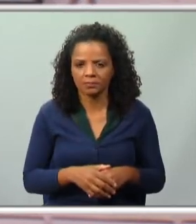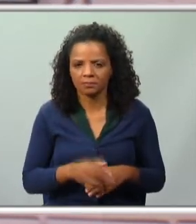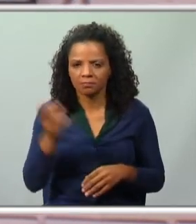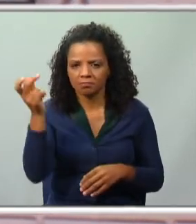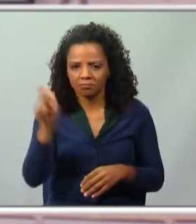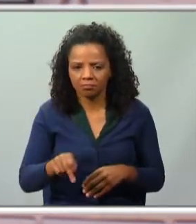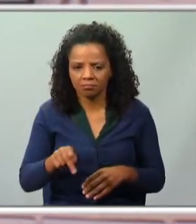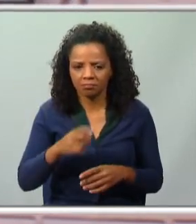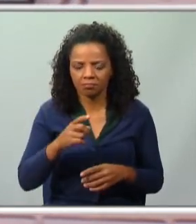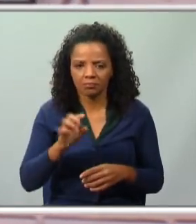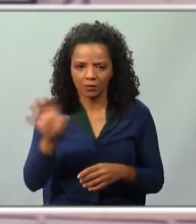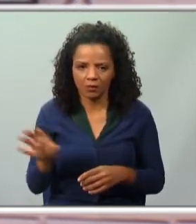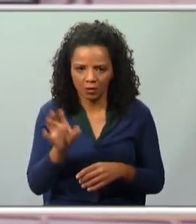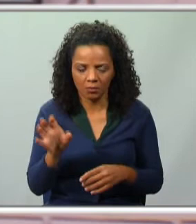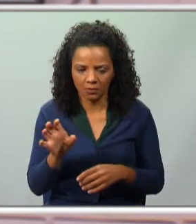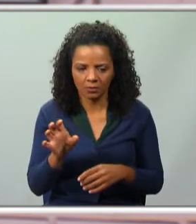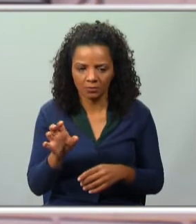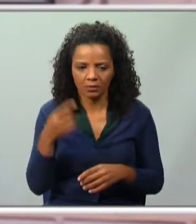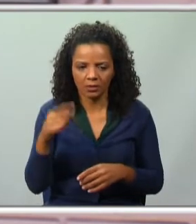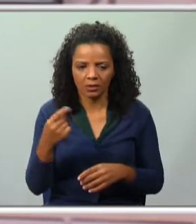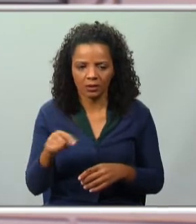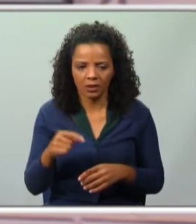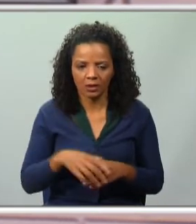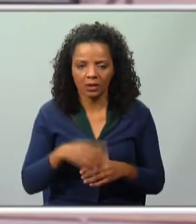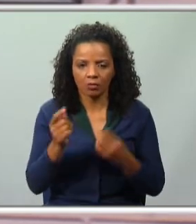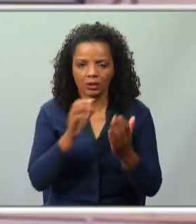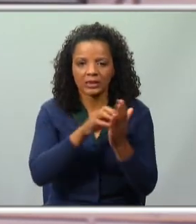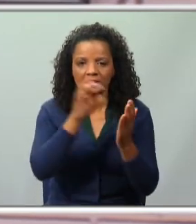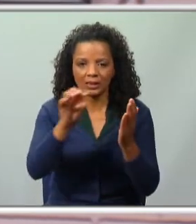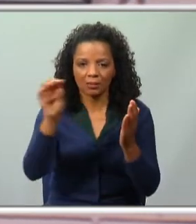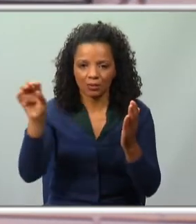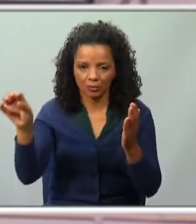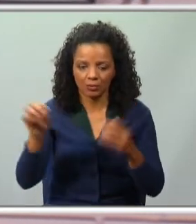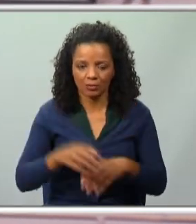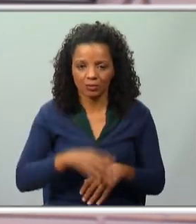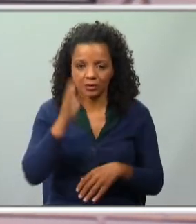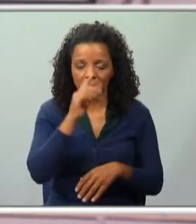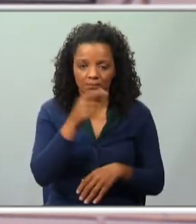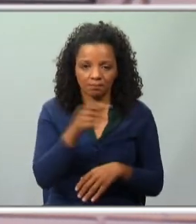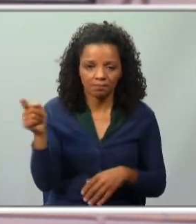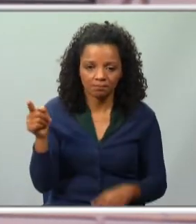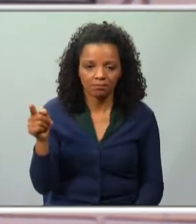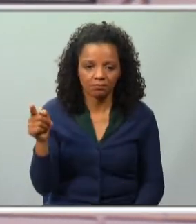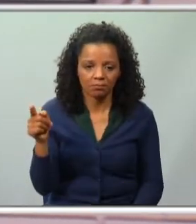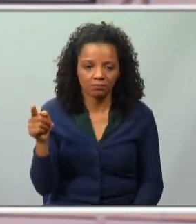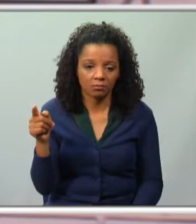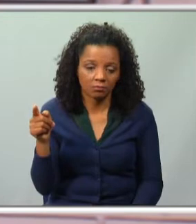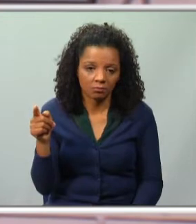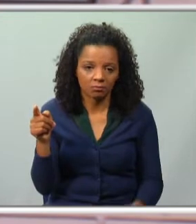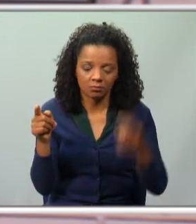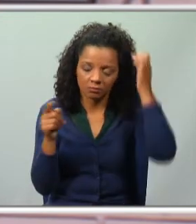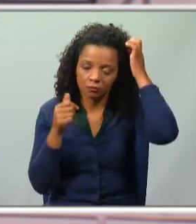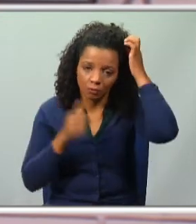algum esquema que utiliza o caso alguns símbolos que se para vocês for o teu é o 一些使用 case some 的方案象徵如果對你來說它是你的就是